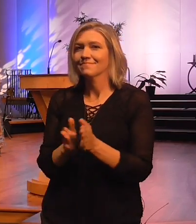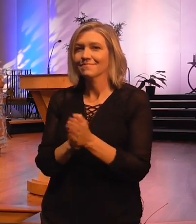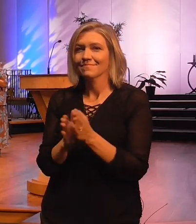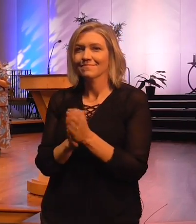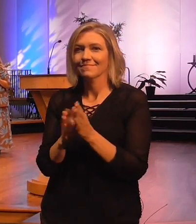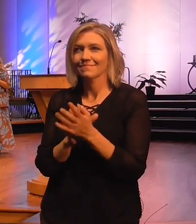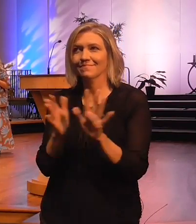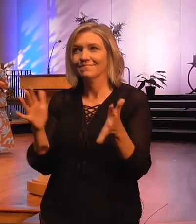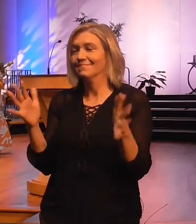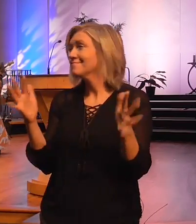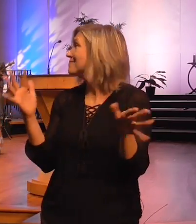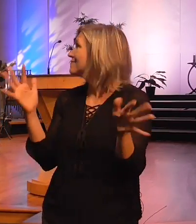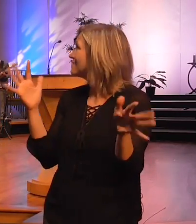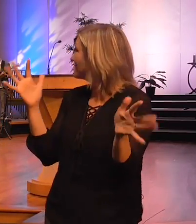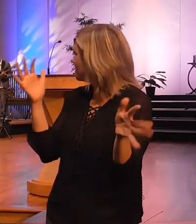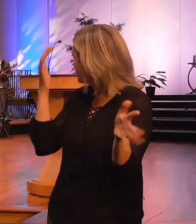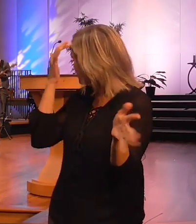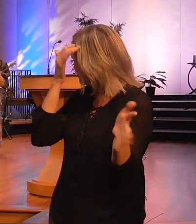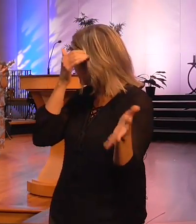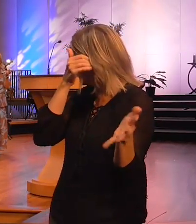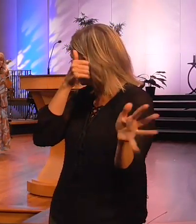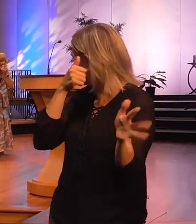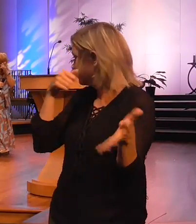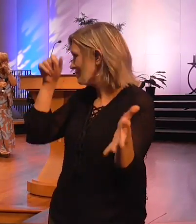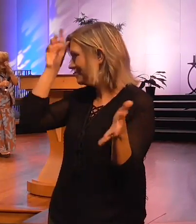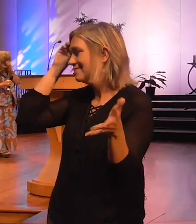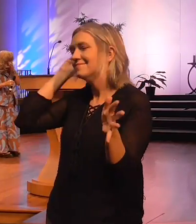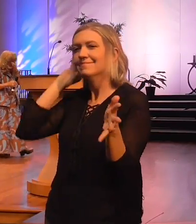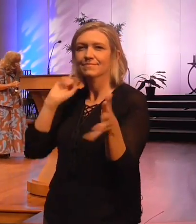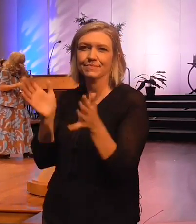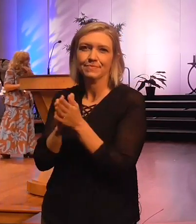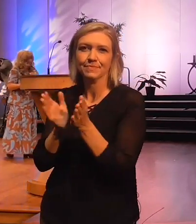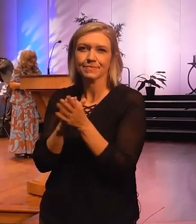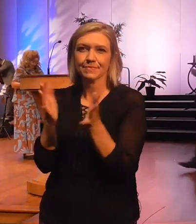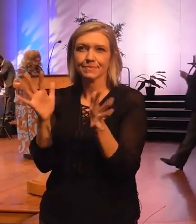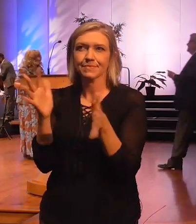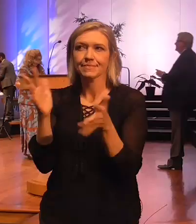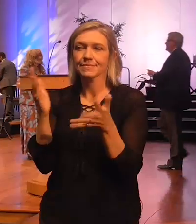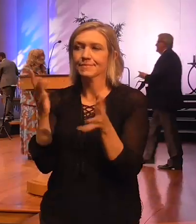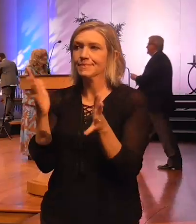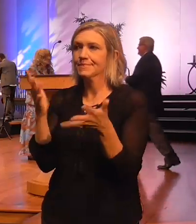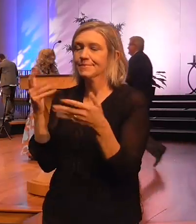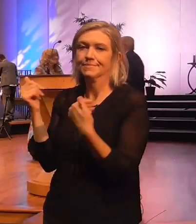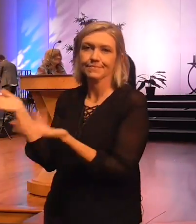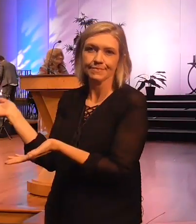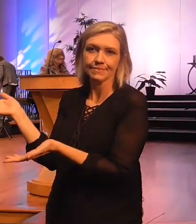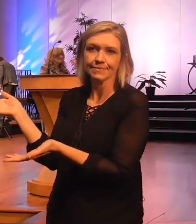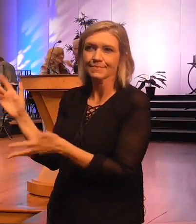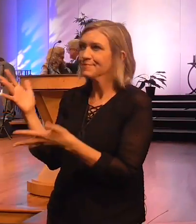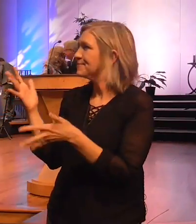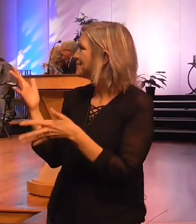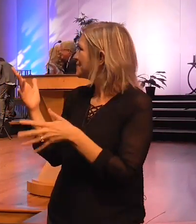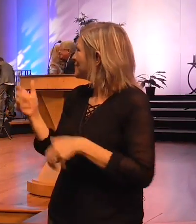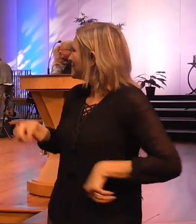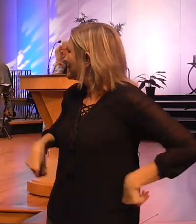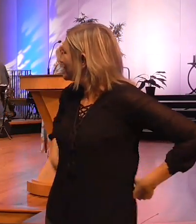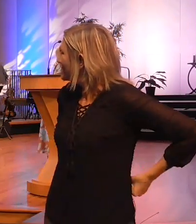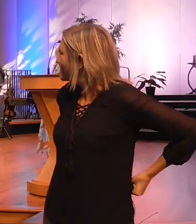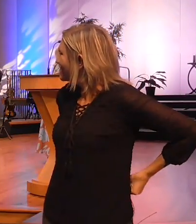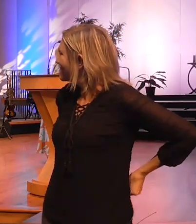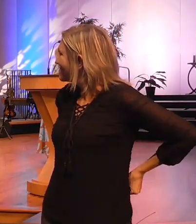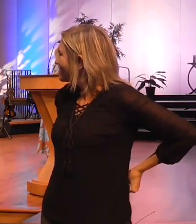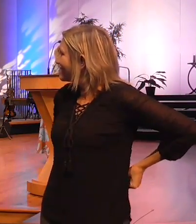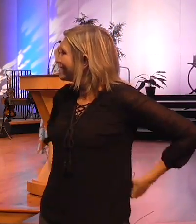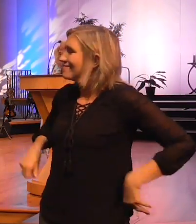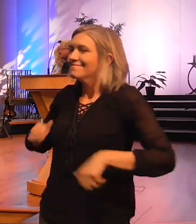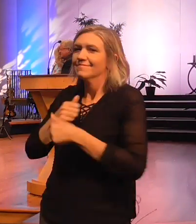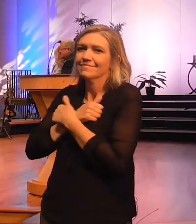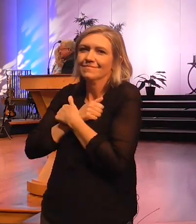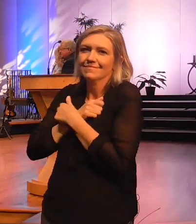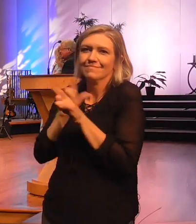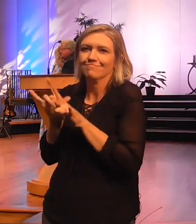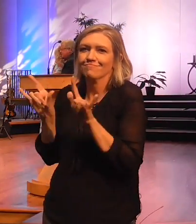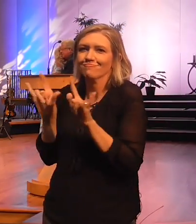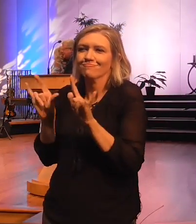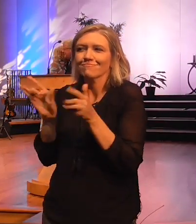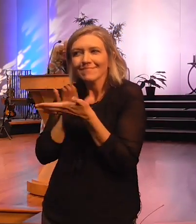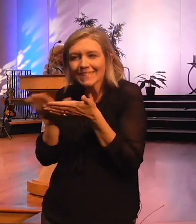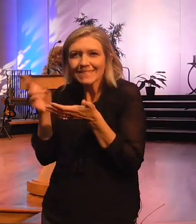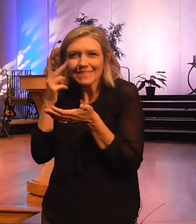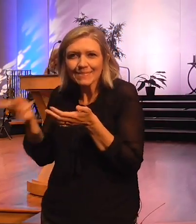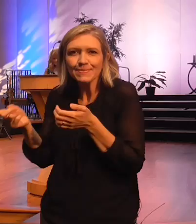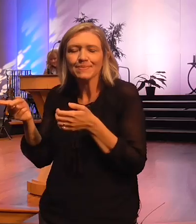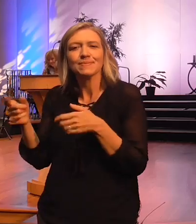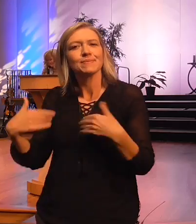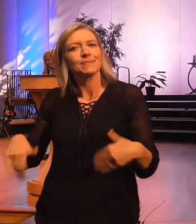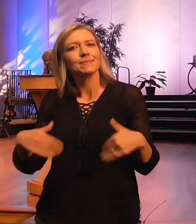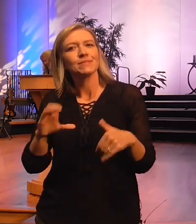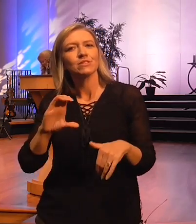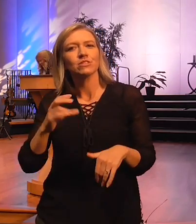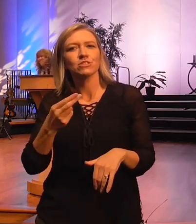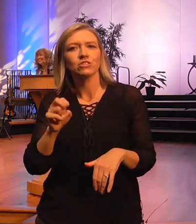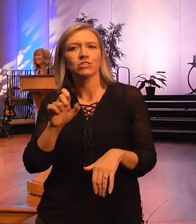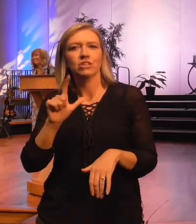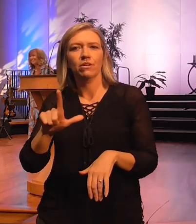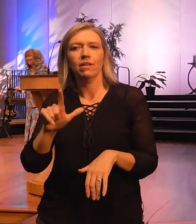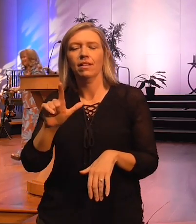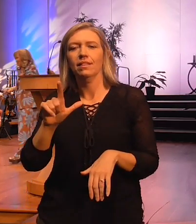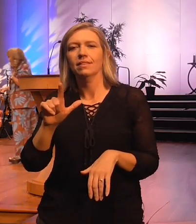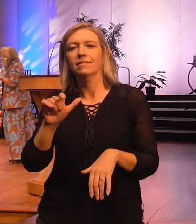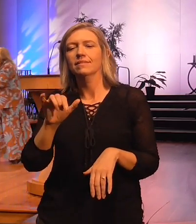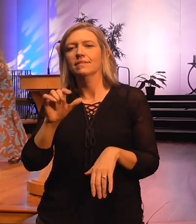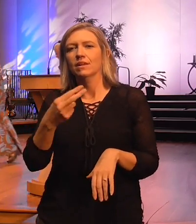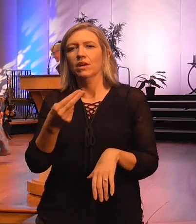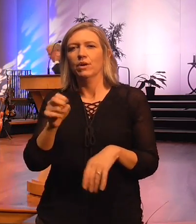hombre ah CHL Yo también te amo Cher que bueno escucharte Cheryl Hoka un ser tan hermoso un